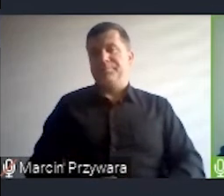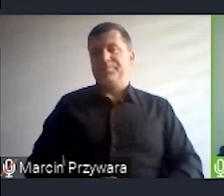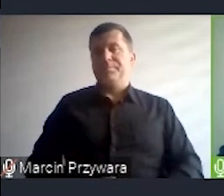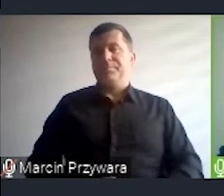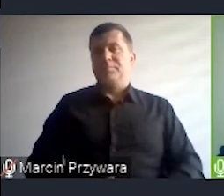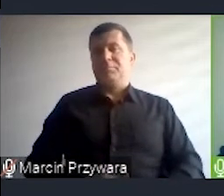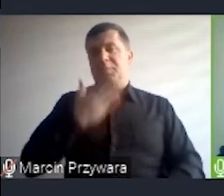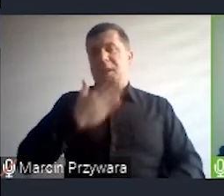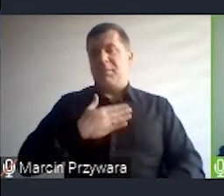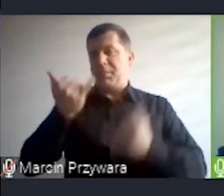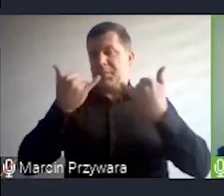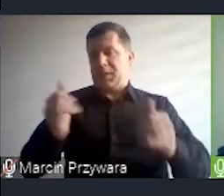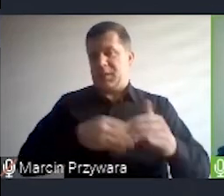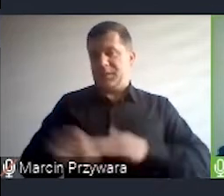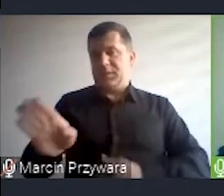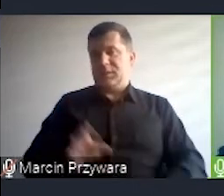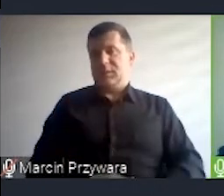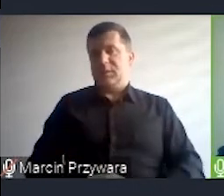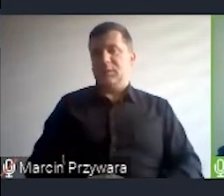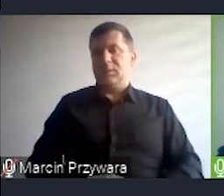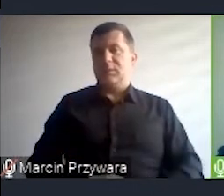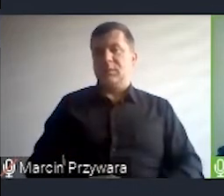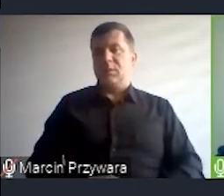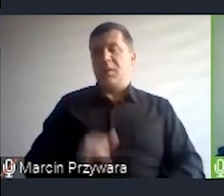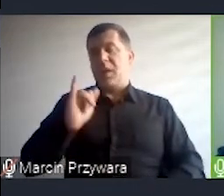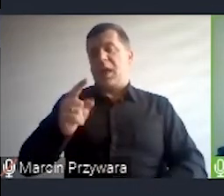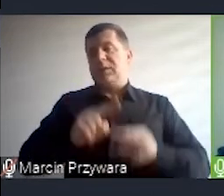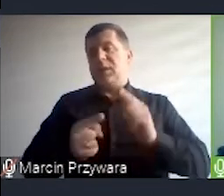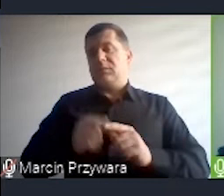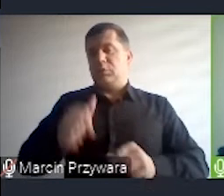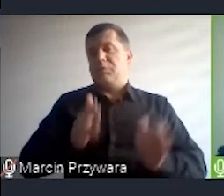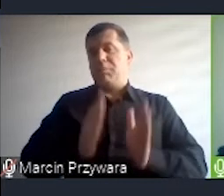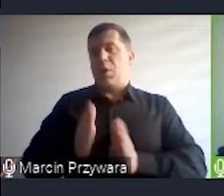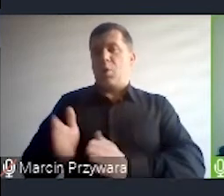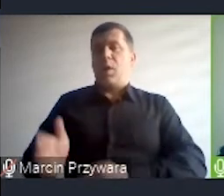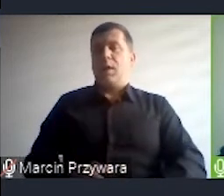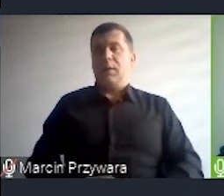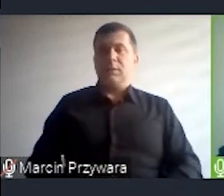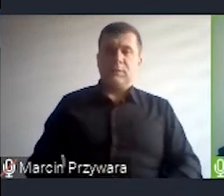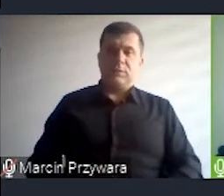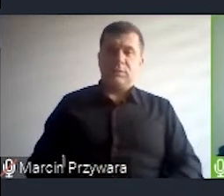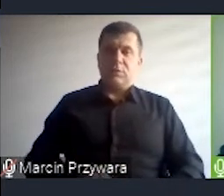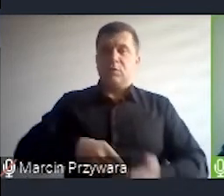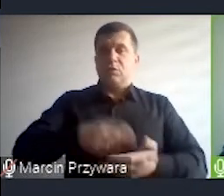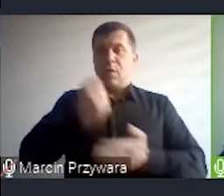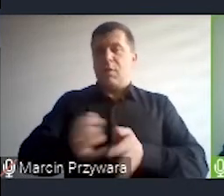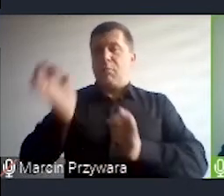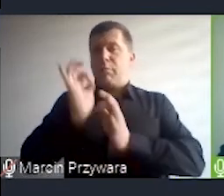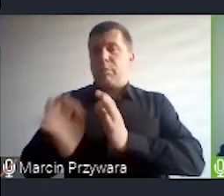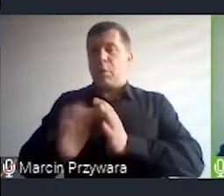Nie mamy innego wyjścia – musimy to w jakiś sensowny sposób poukładać znów z proporcji.